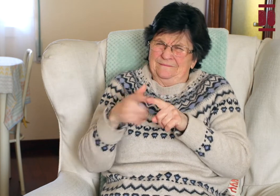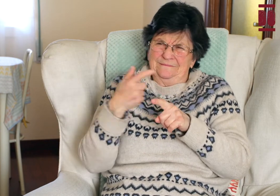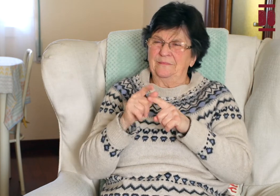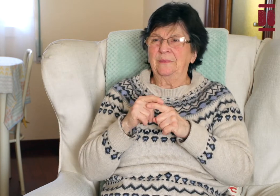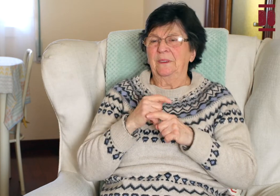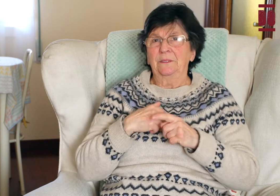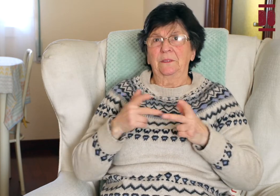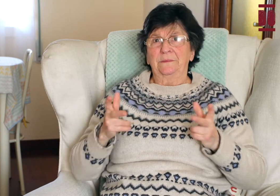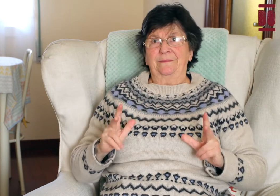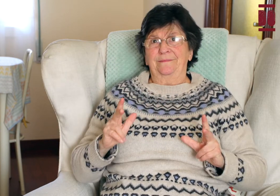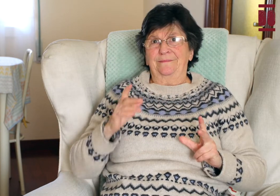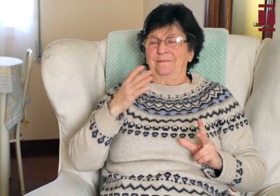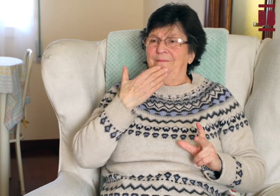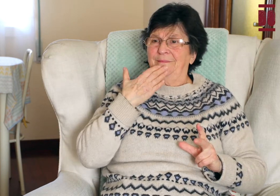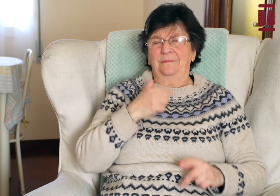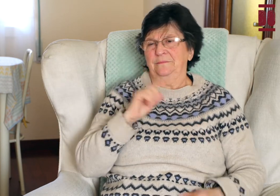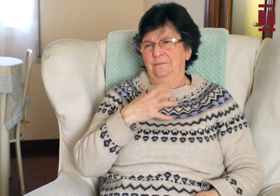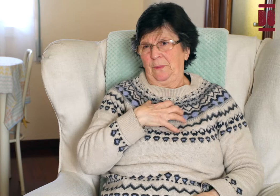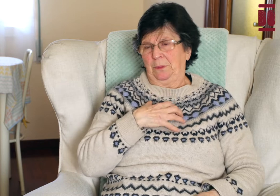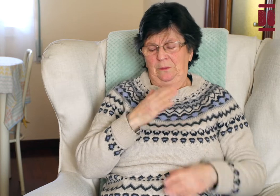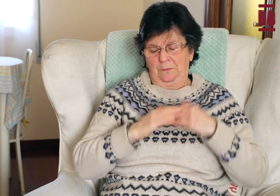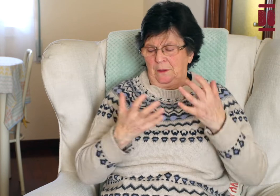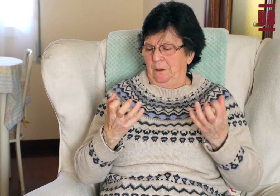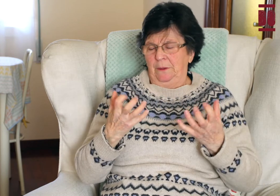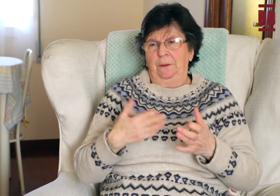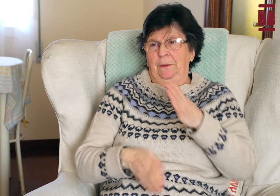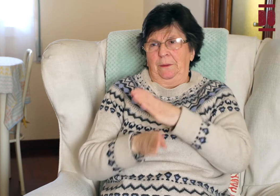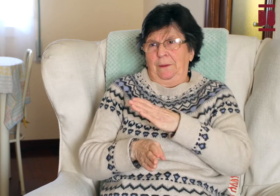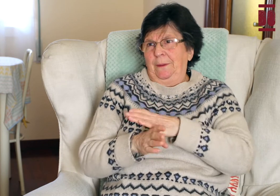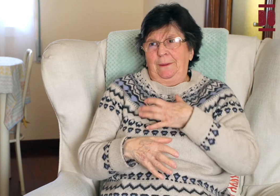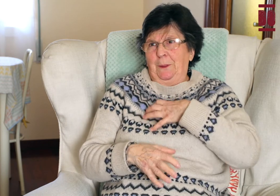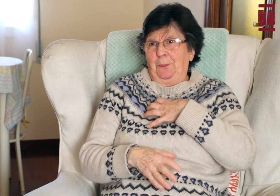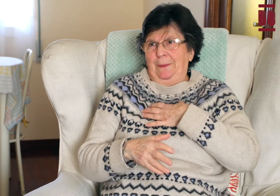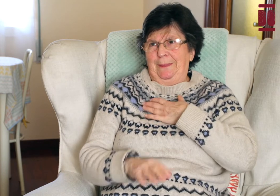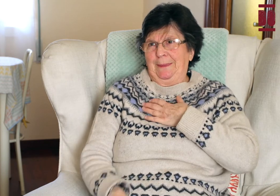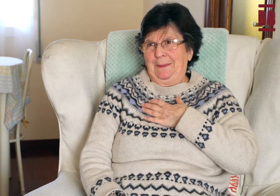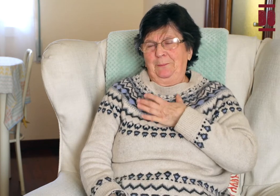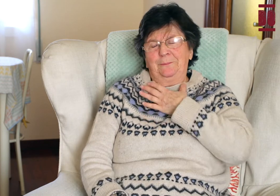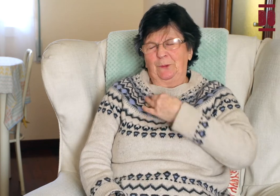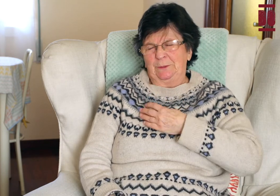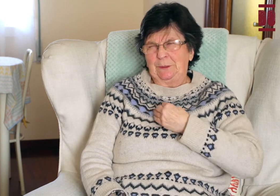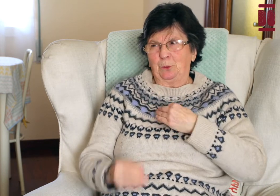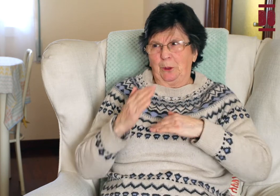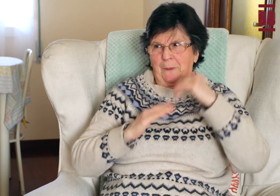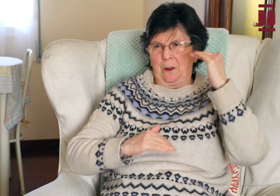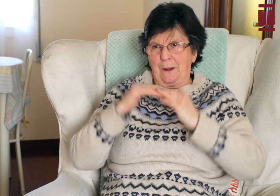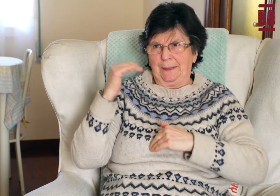Es que sentada sin hacer nada, me aburro, se me engarrotan los dedos. Yo necesito hacer algo manual. No puedo estar sentada